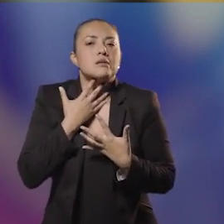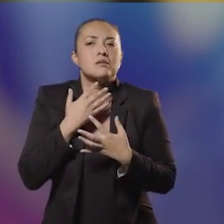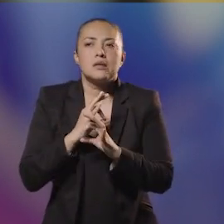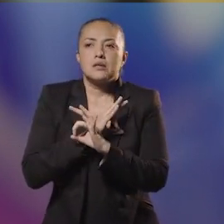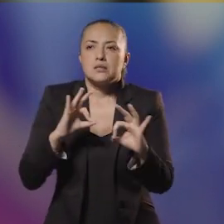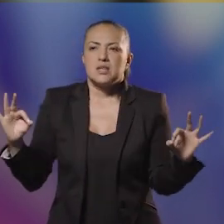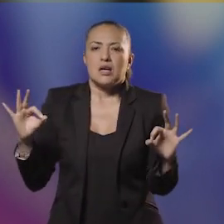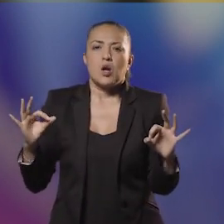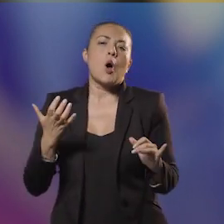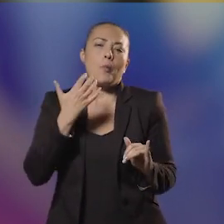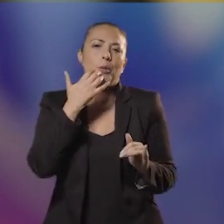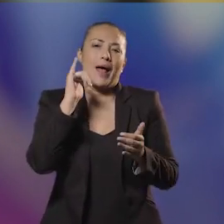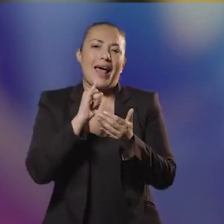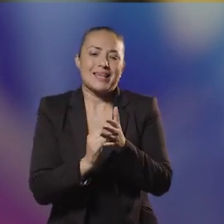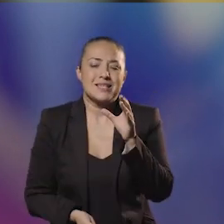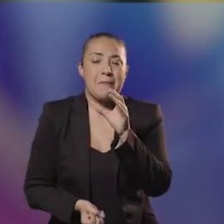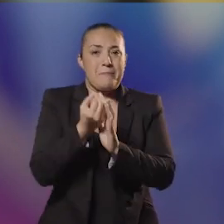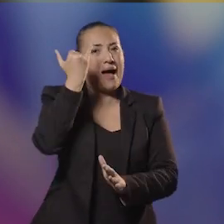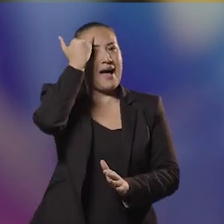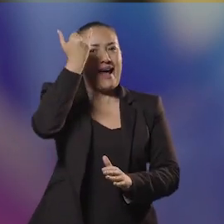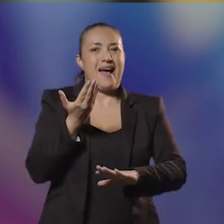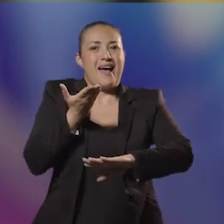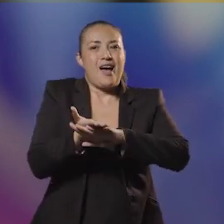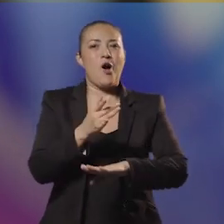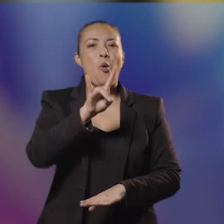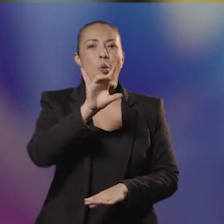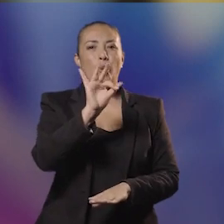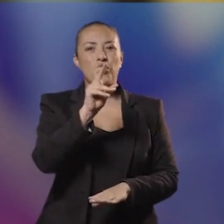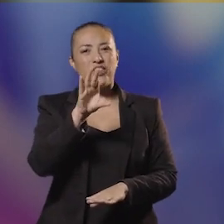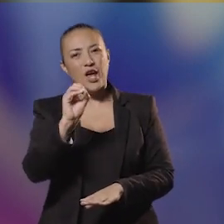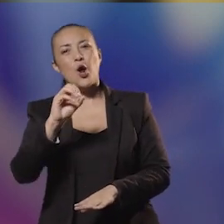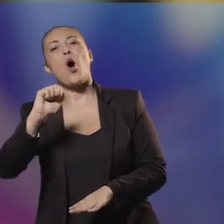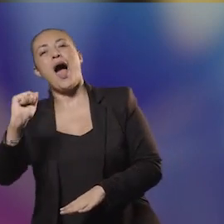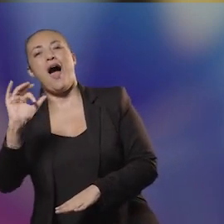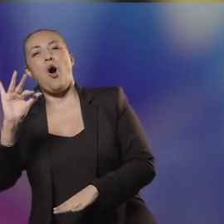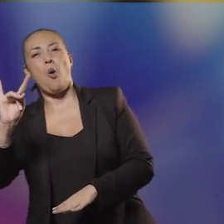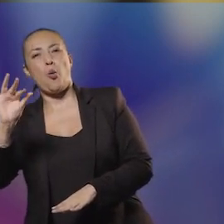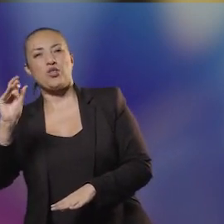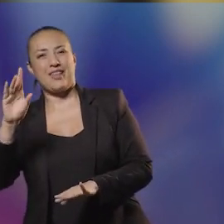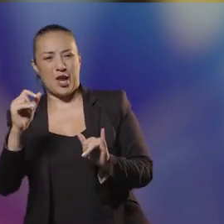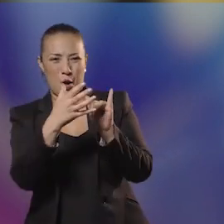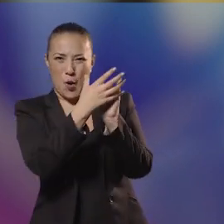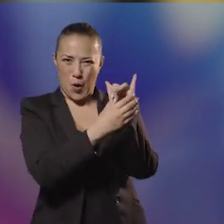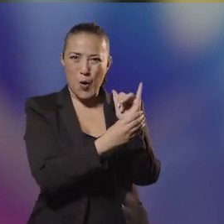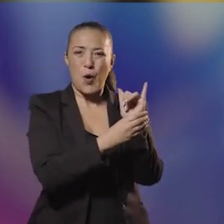Digamos que De Útero a Útero nace para que las mujeres conecten y reconecten también con sus orgasmos.